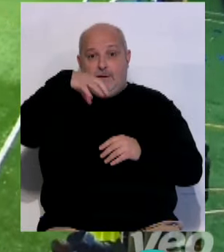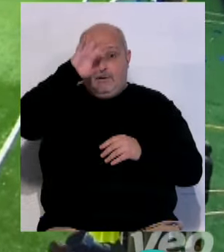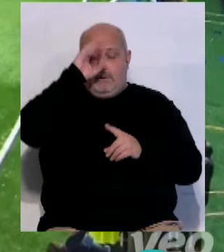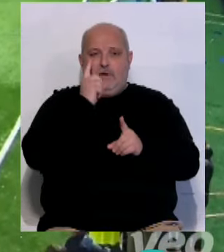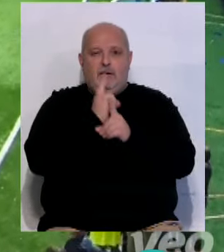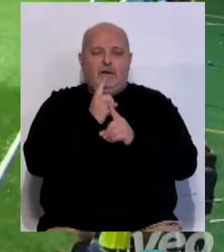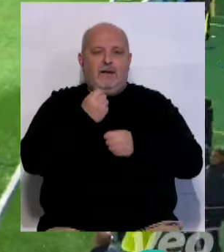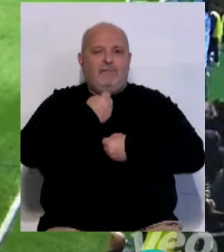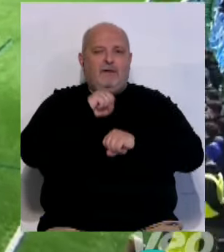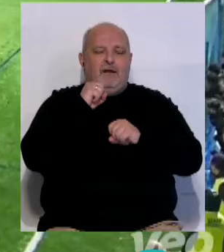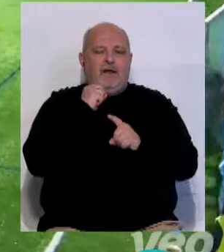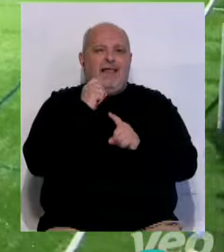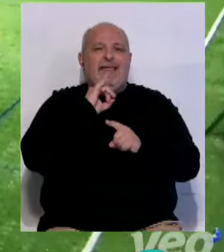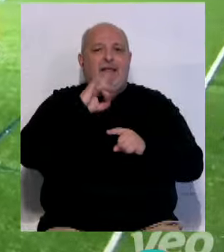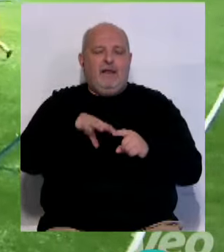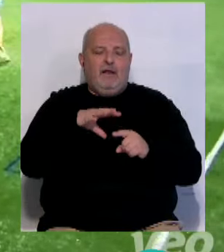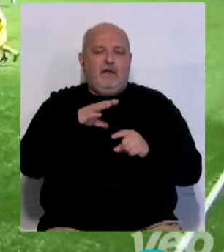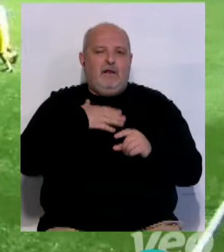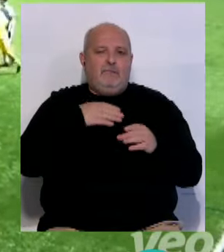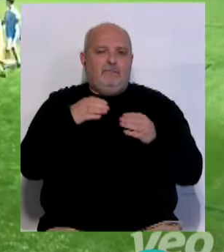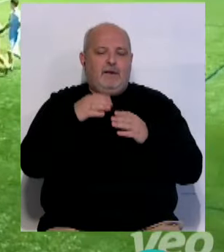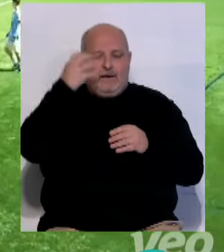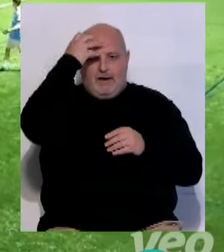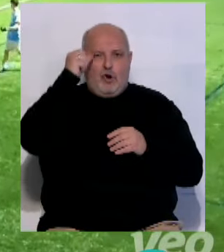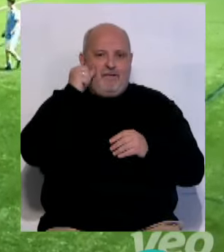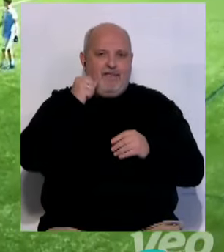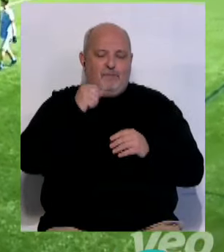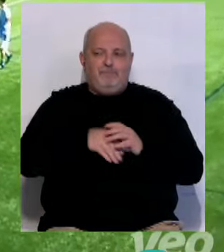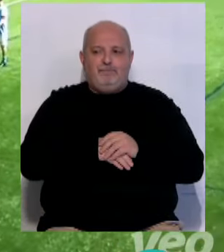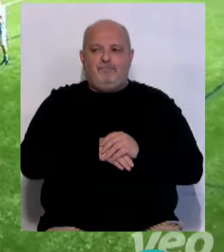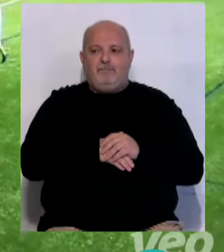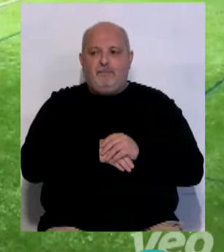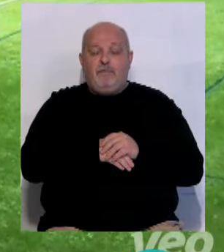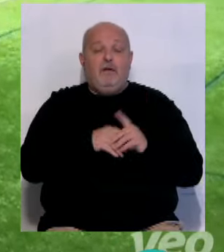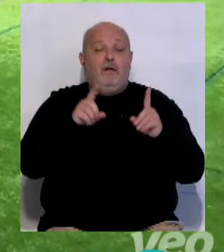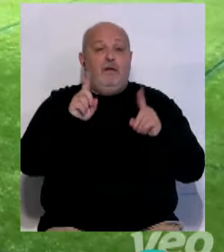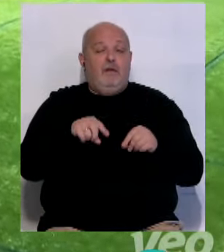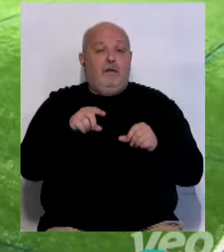la eliminatoria frente al conjunto ovetense también saben que han salido a la venta las